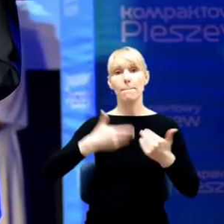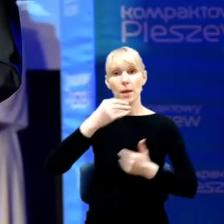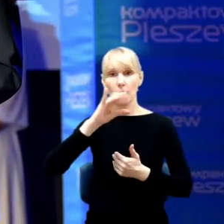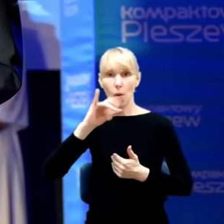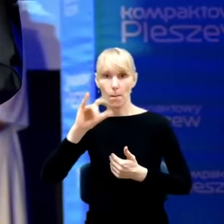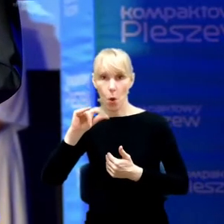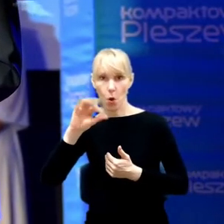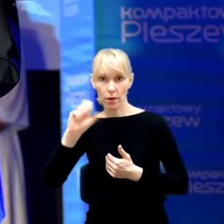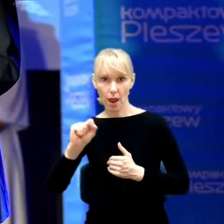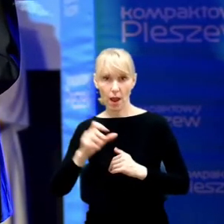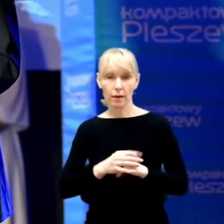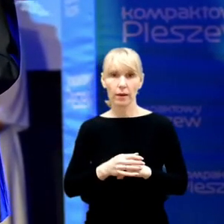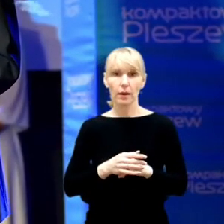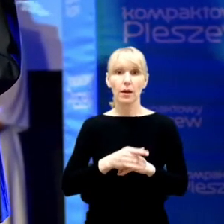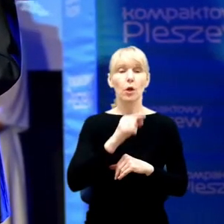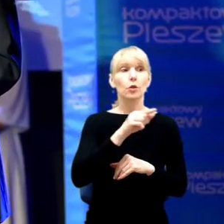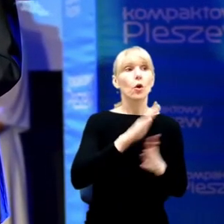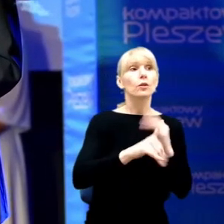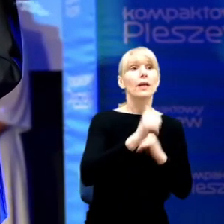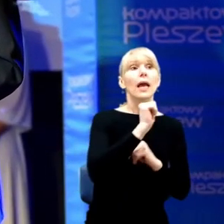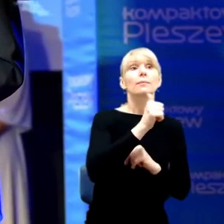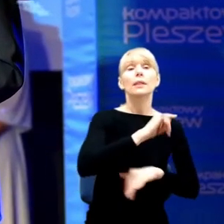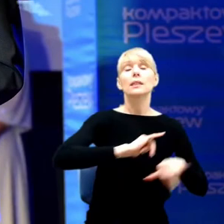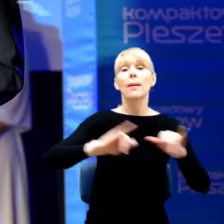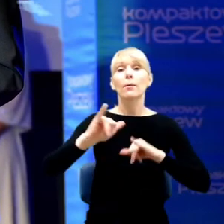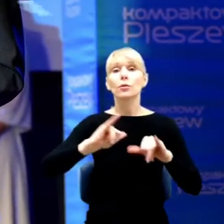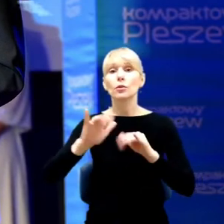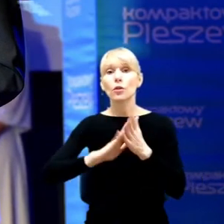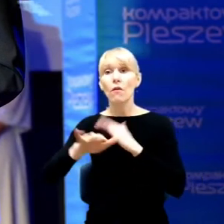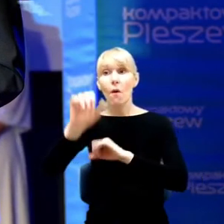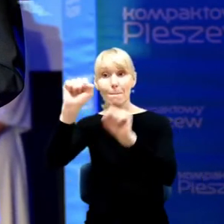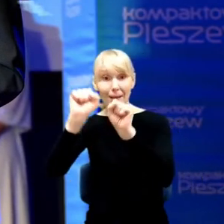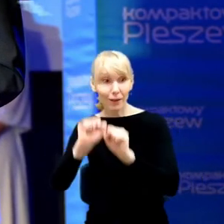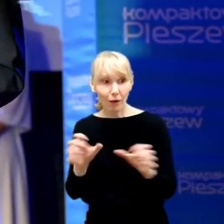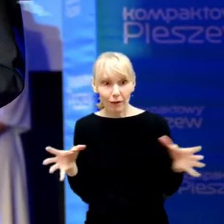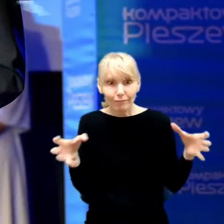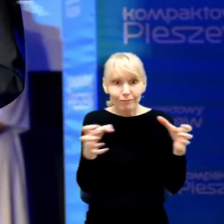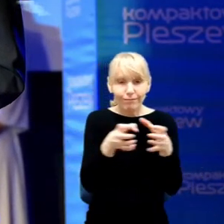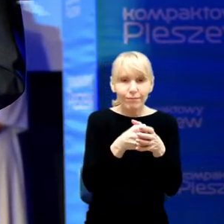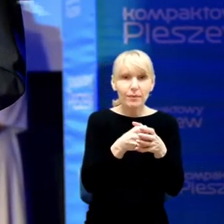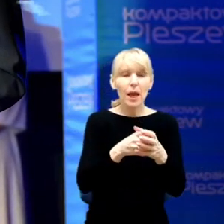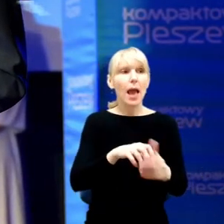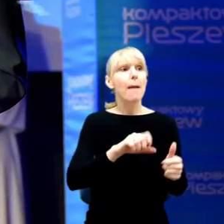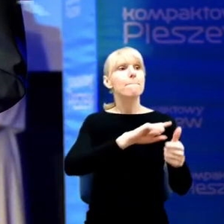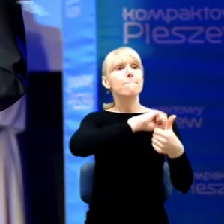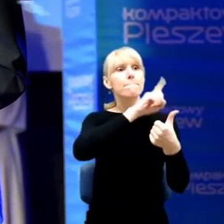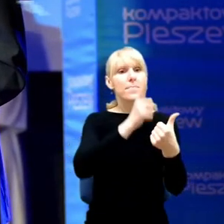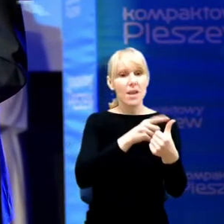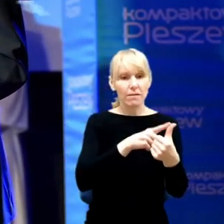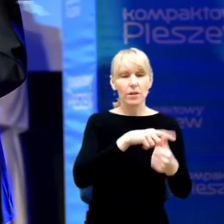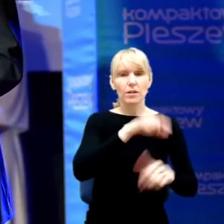ekspercko-samorządowo-naukowe. Pierwsza edycja konferencji Poza Metropolią dotyczyła